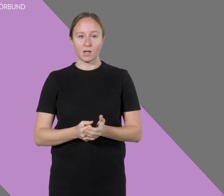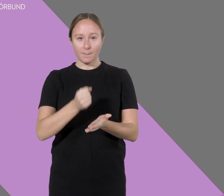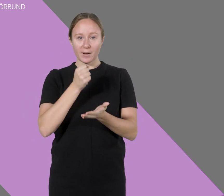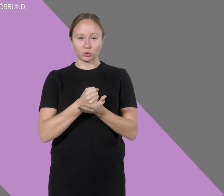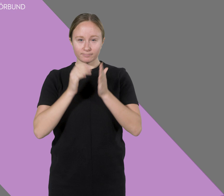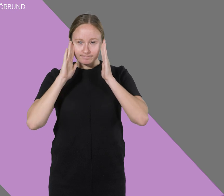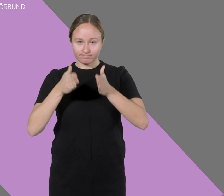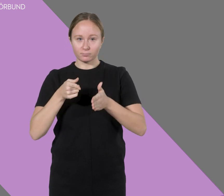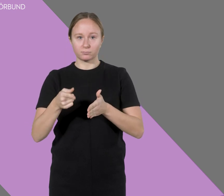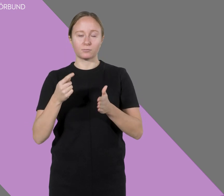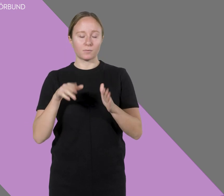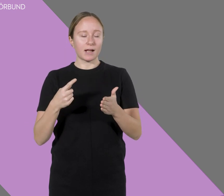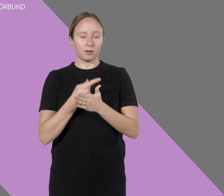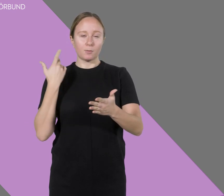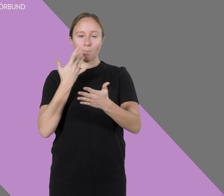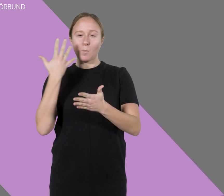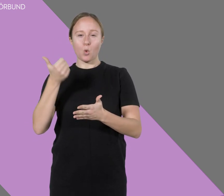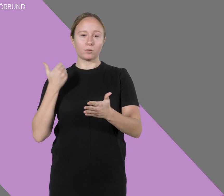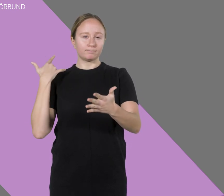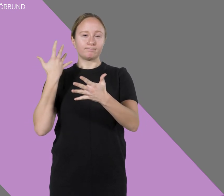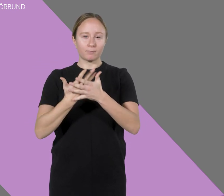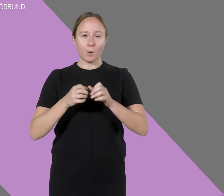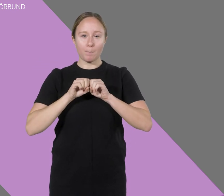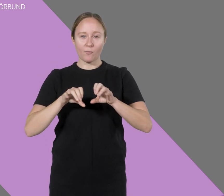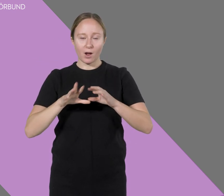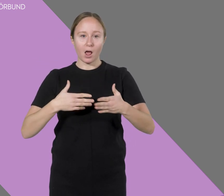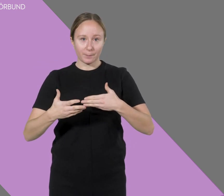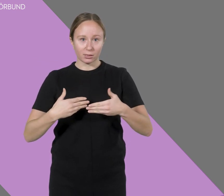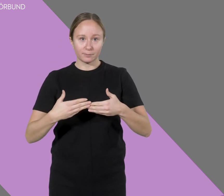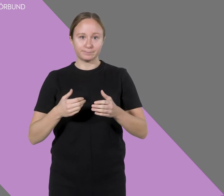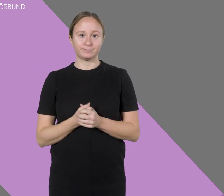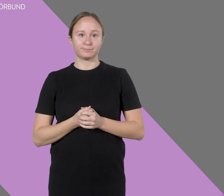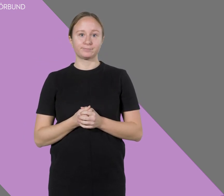Beslutet om centralisering föregicks av påverkansarbete i flera år.